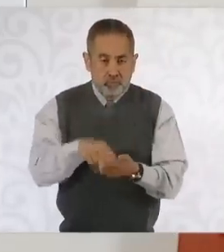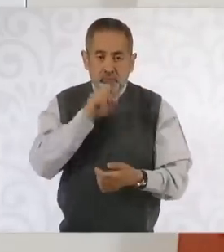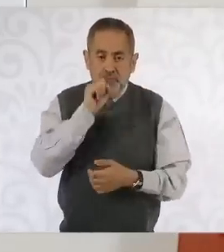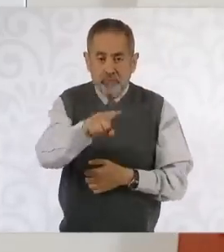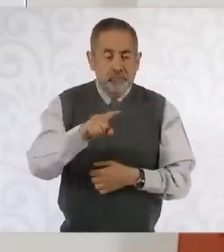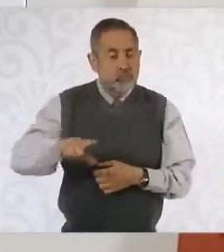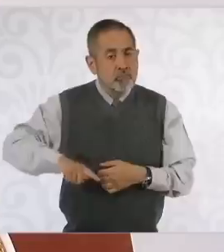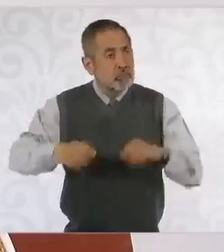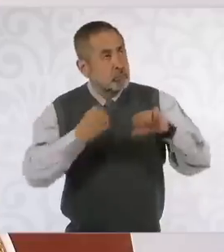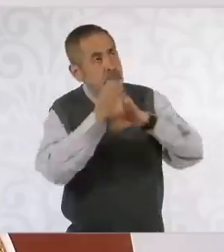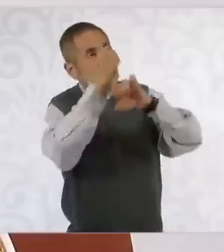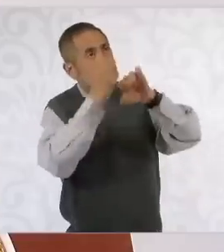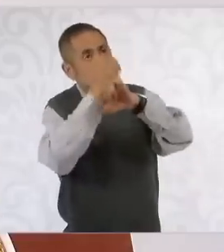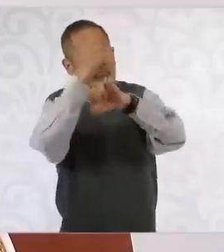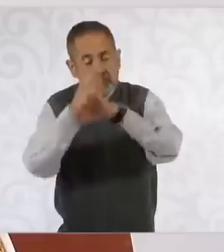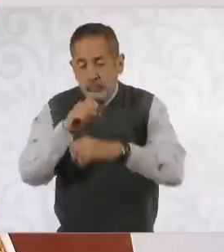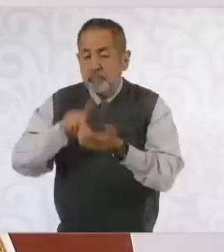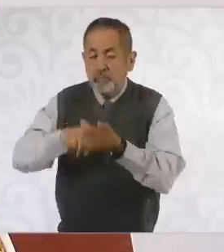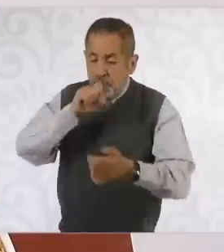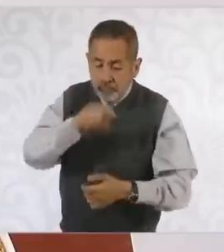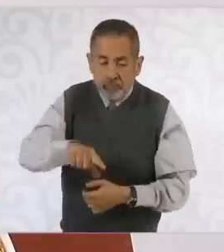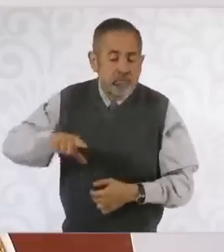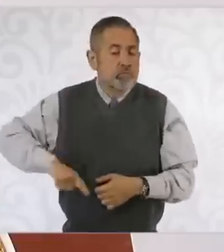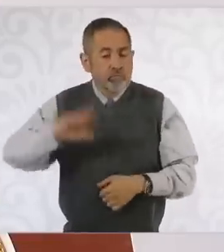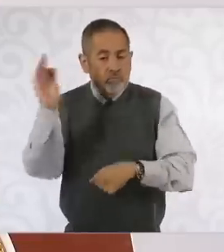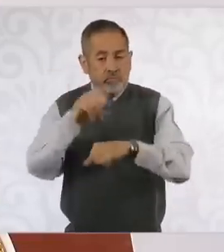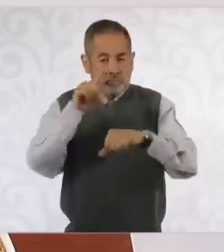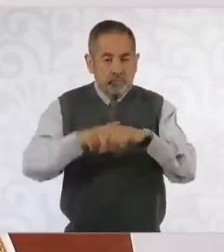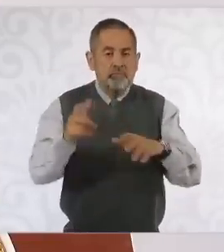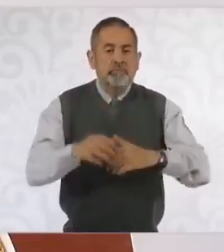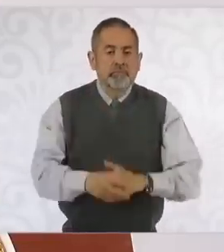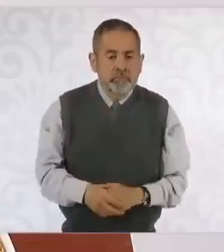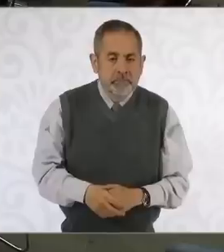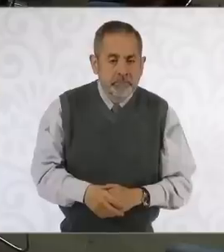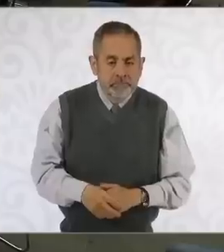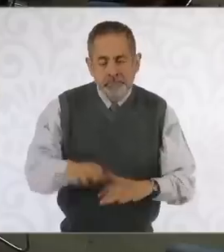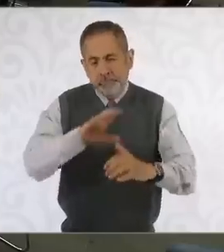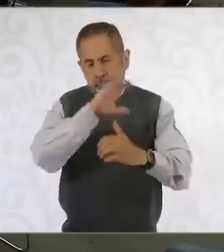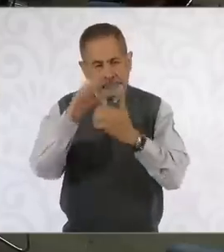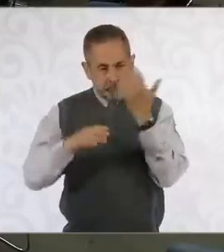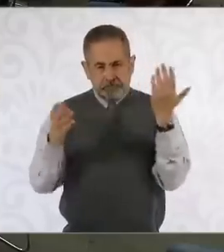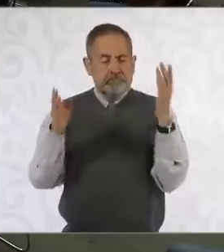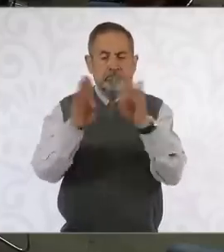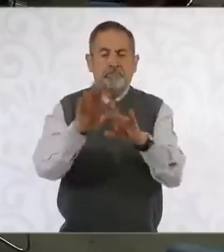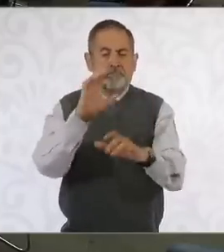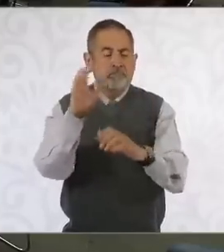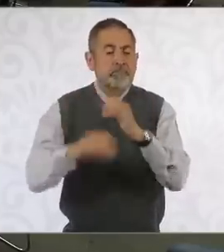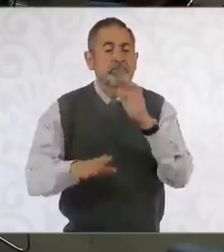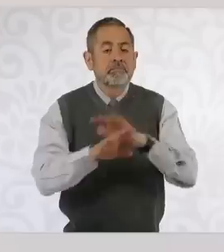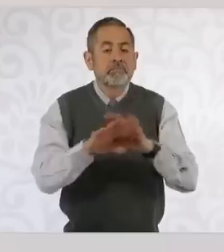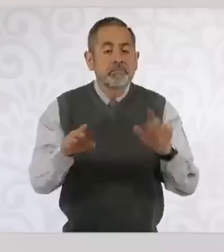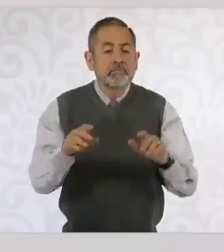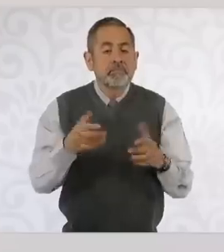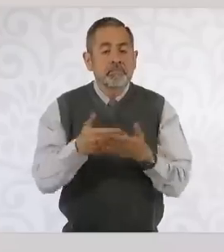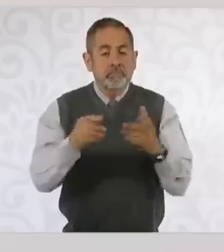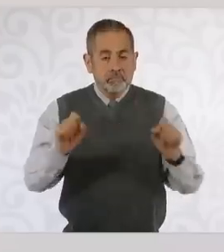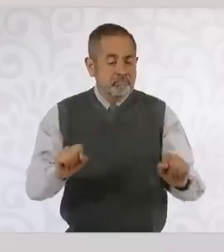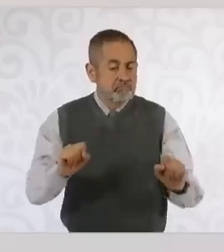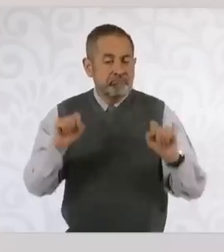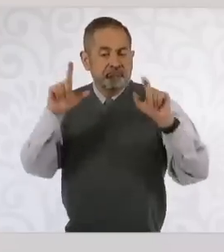estatales y el Gobierno Federal ya le vamos a cerrar aquí eh vamos con cápsula de Suave patria